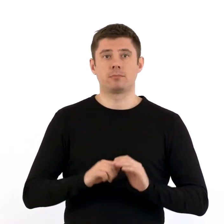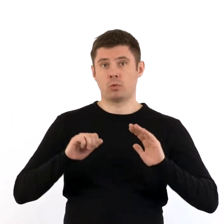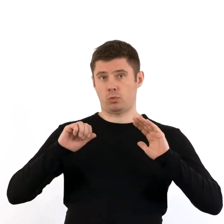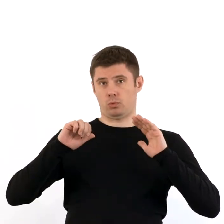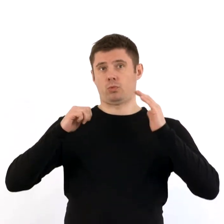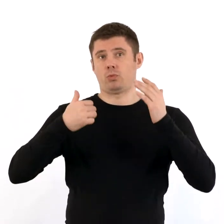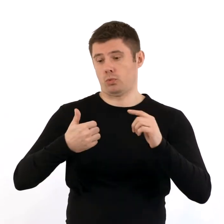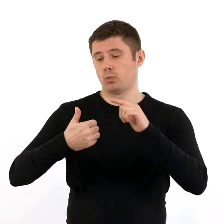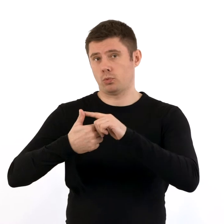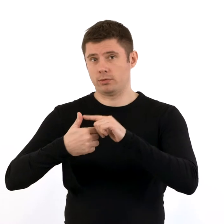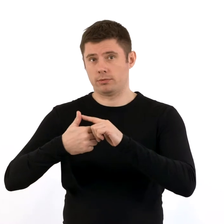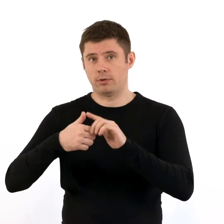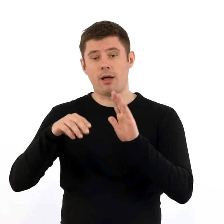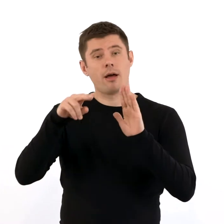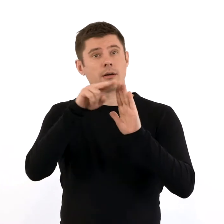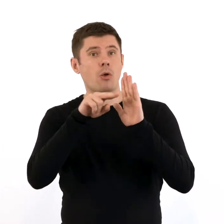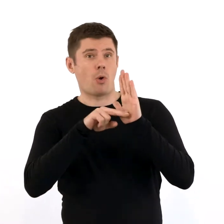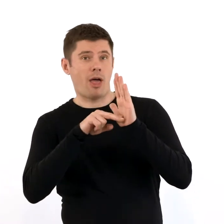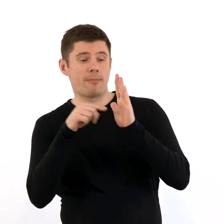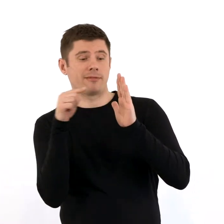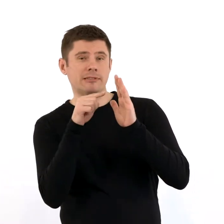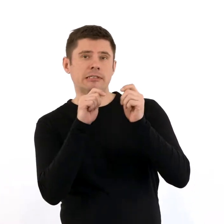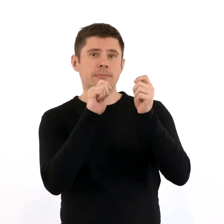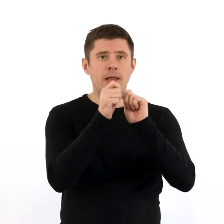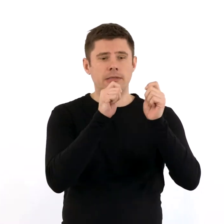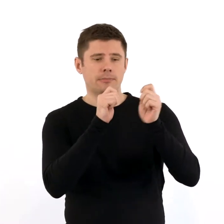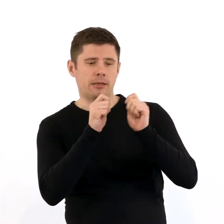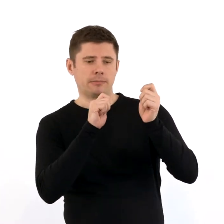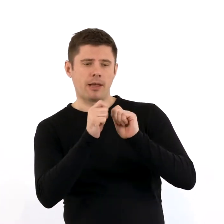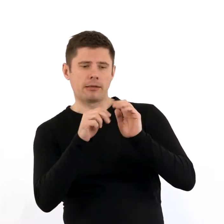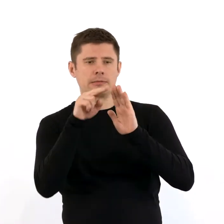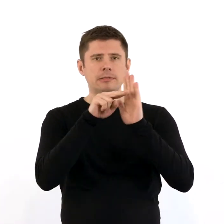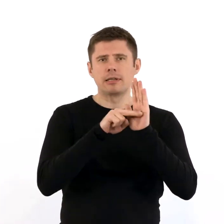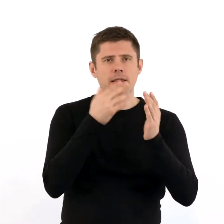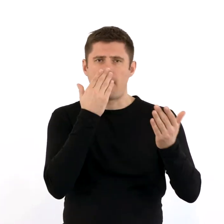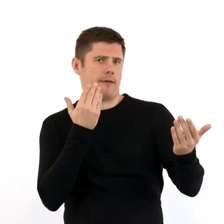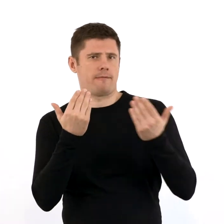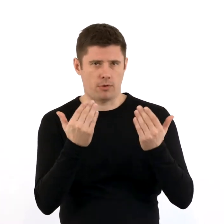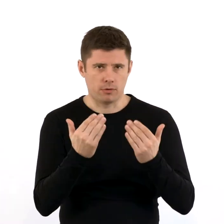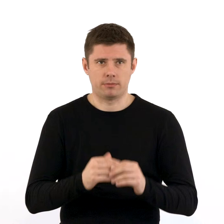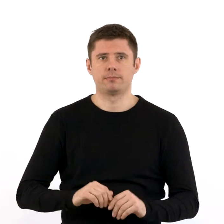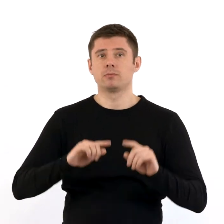6. zasady zmiany regulaminu;